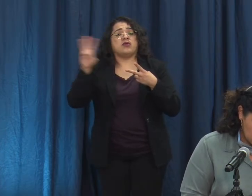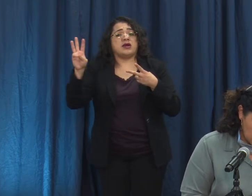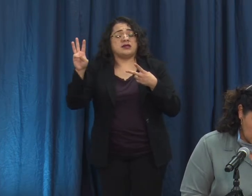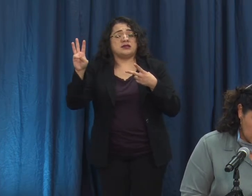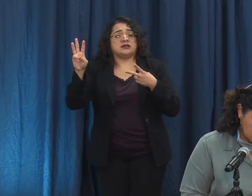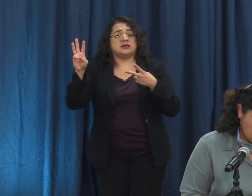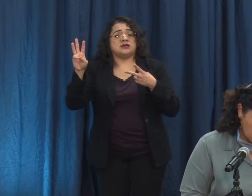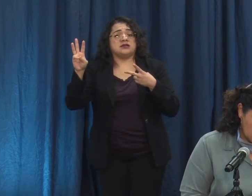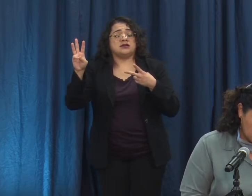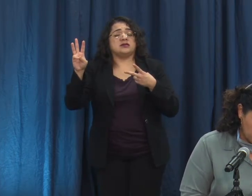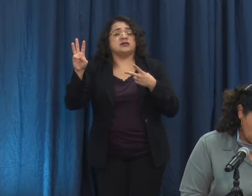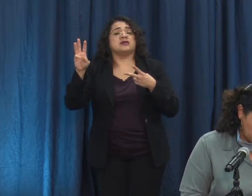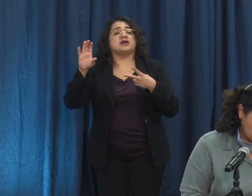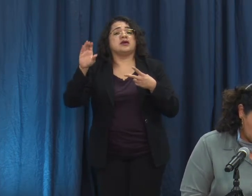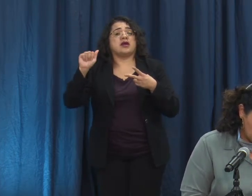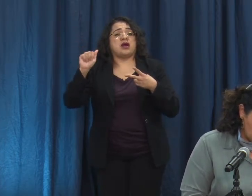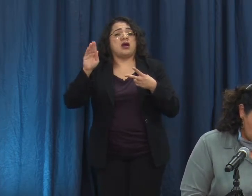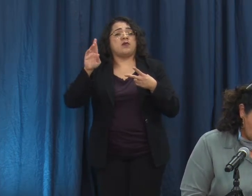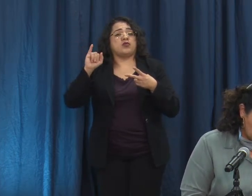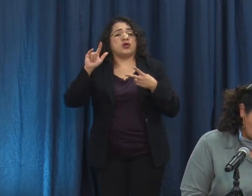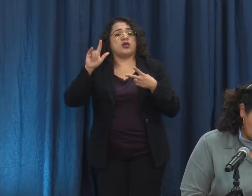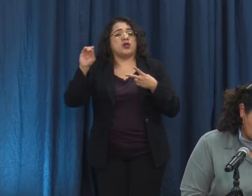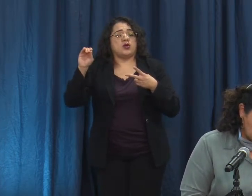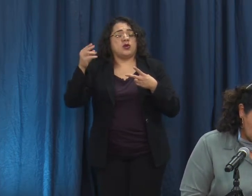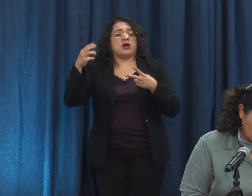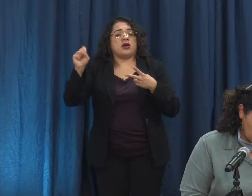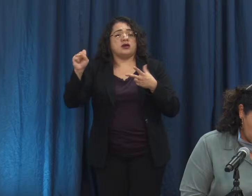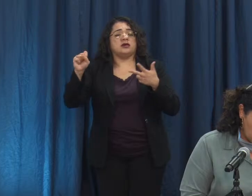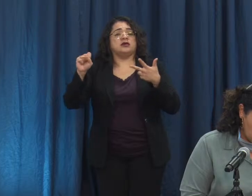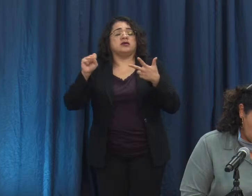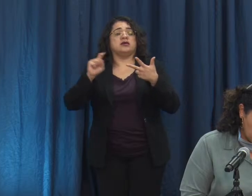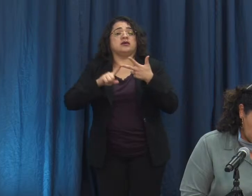in Cabrillo High School boom tercer CTO nuevo they were better